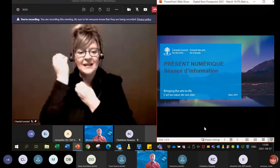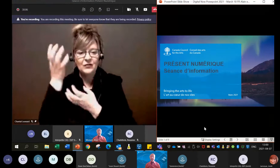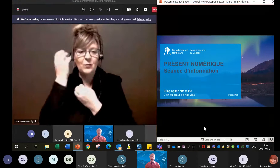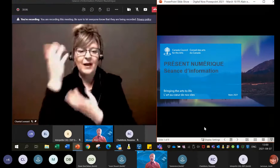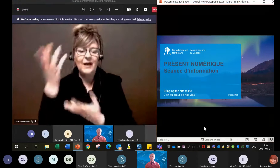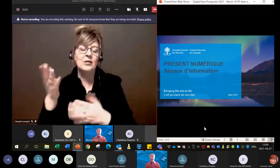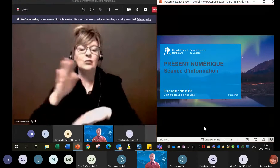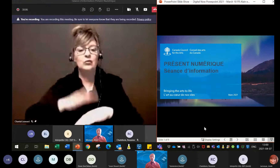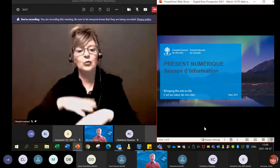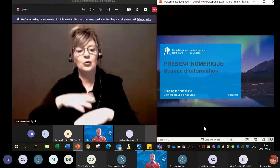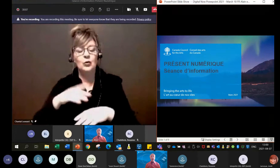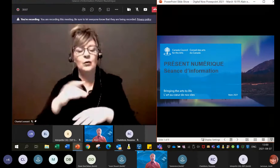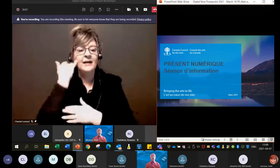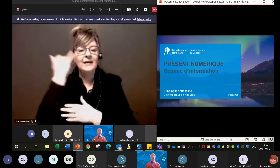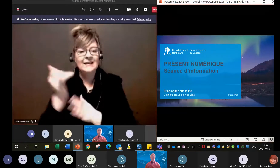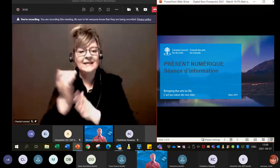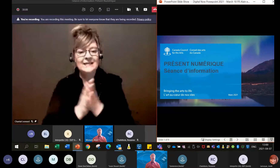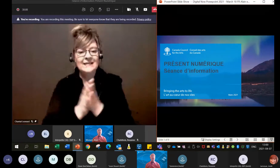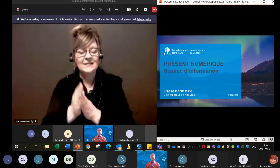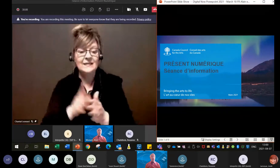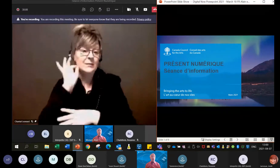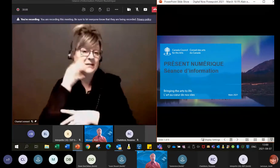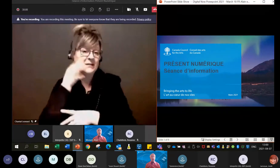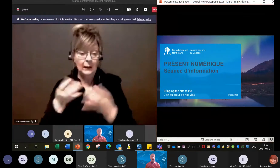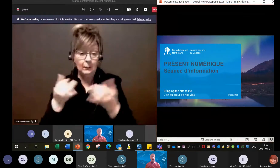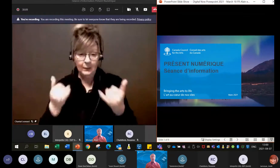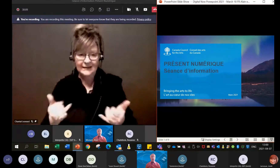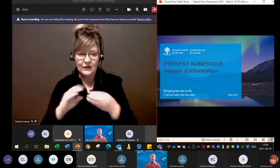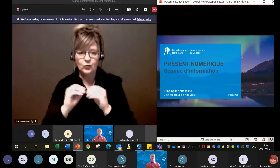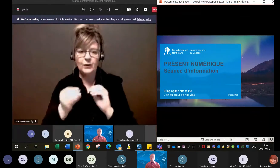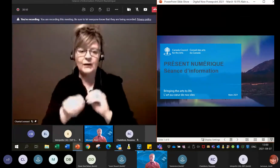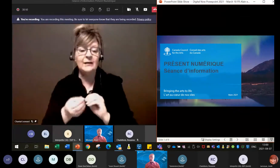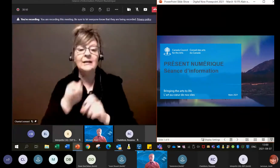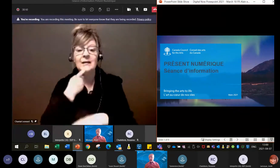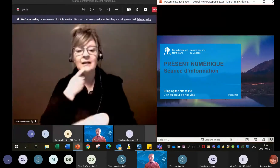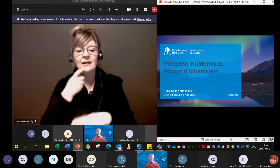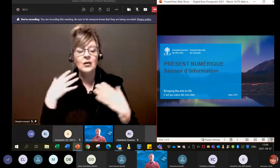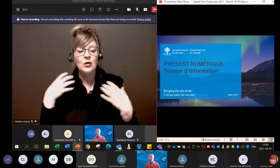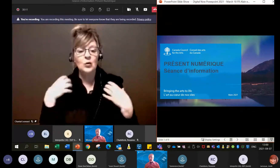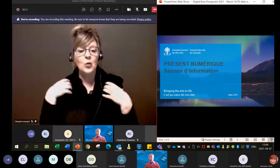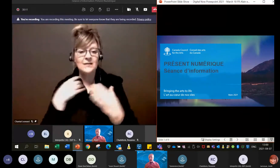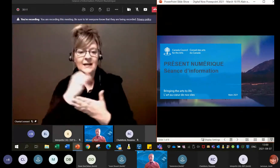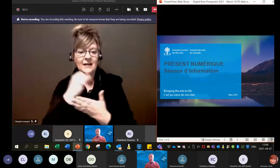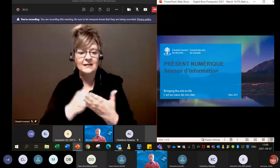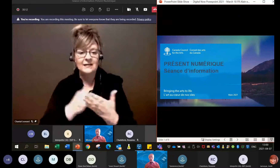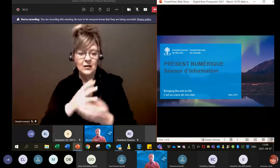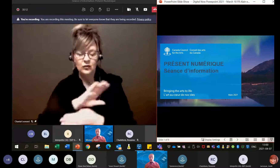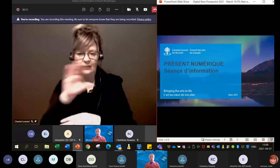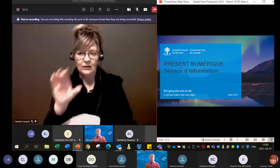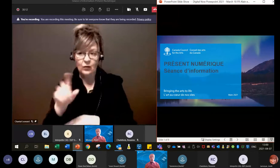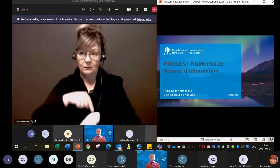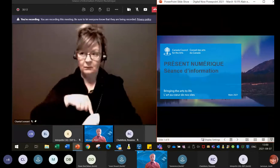spéciale Présent numérique du Conseil des arts du Canada.